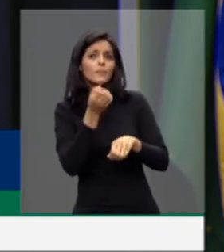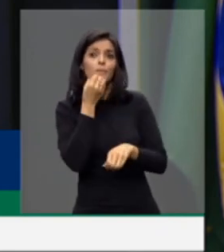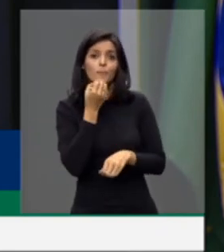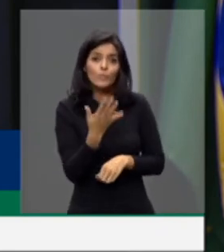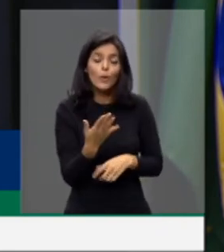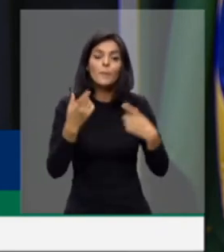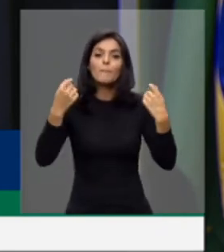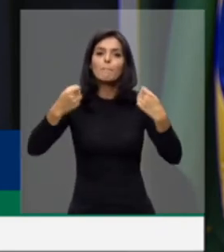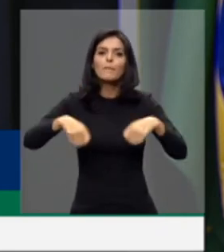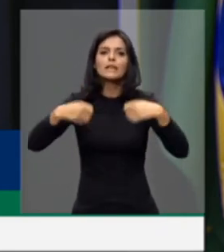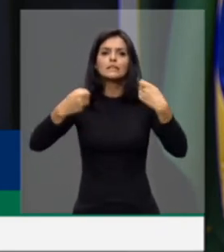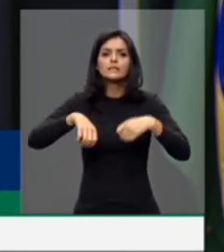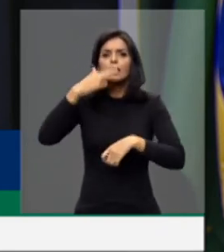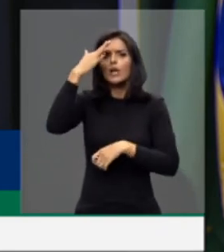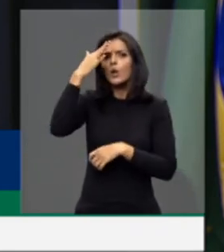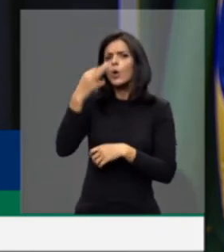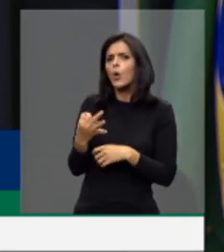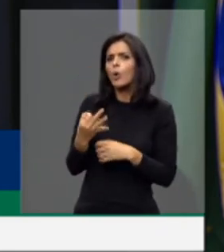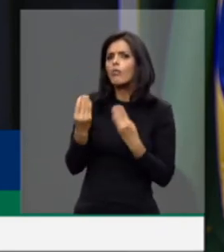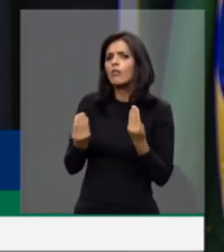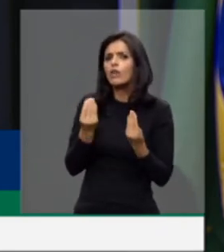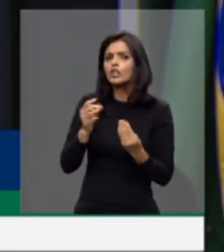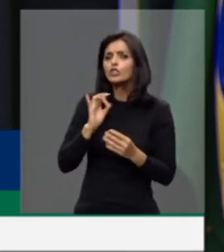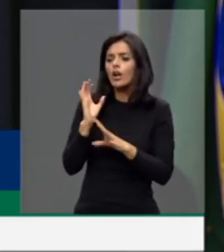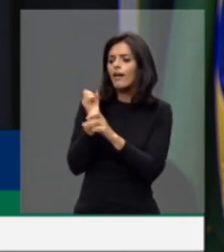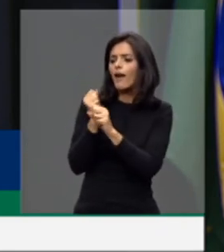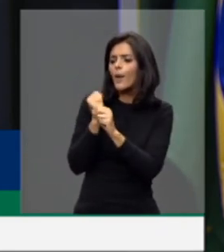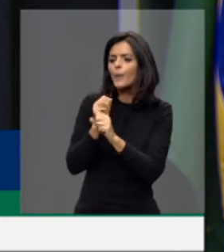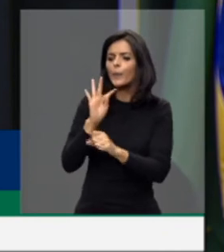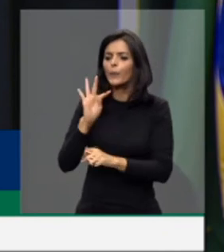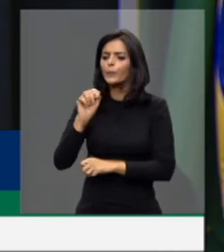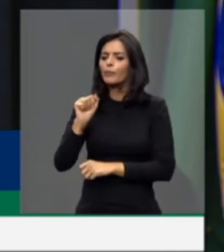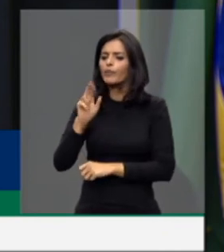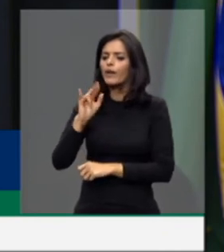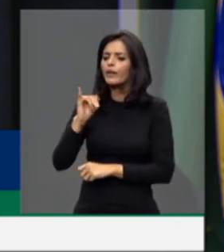GERAIS E O NORTE E NORDESTE DO PAÍS. PORTANTO, NÓS TEMOS UMA OPORTUNIDADE ESTRATÉGICA QUE PRECISA SER COMPREENDIDO,